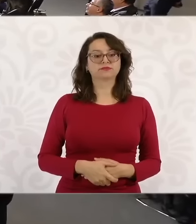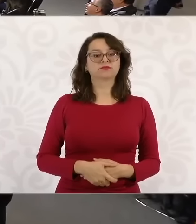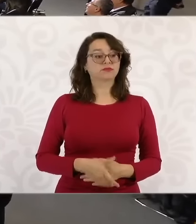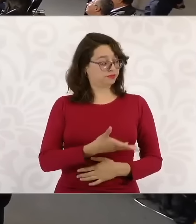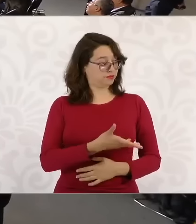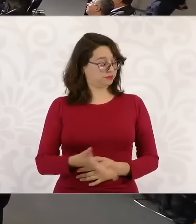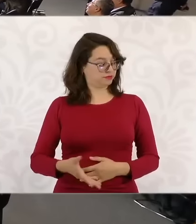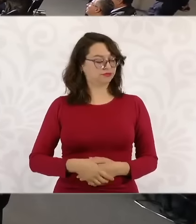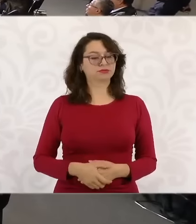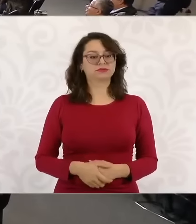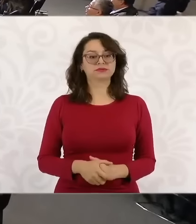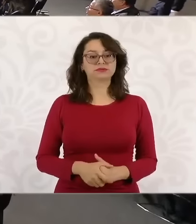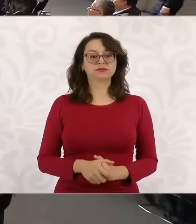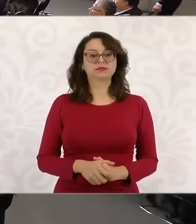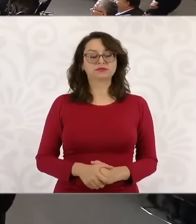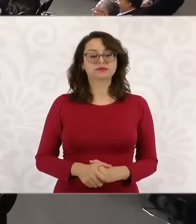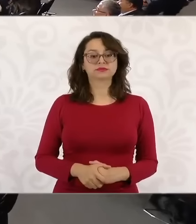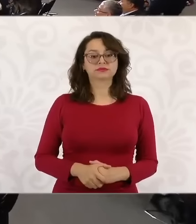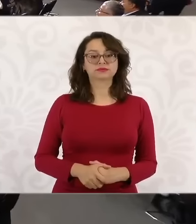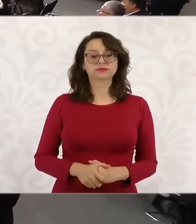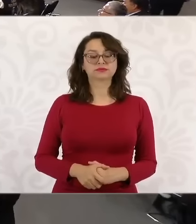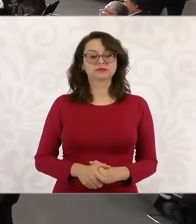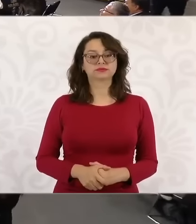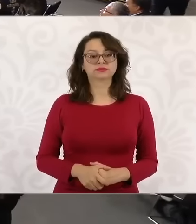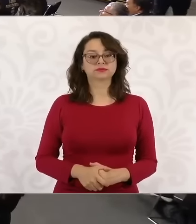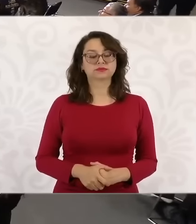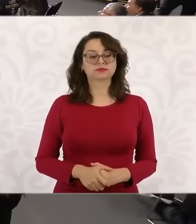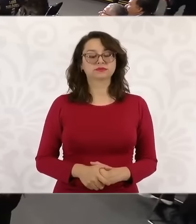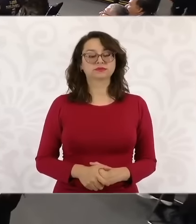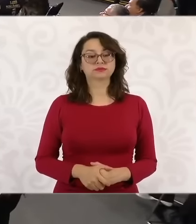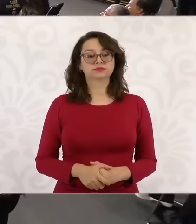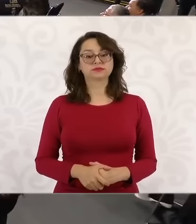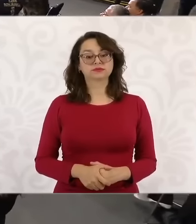Vamos,